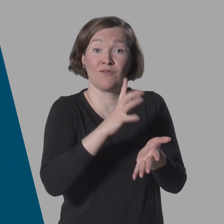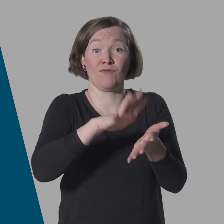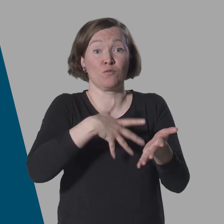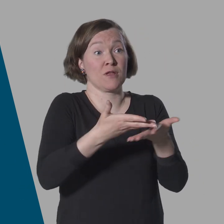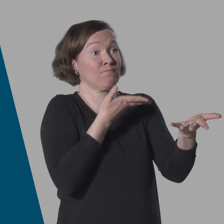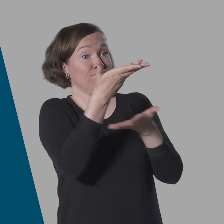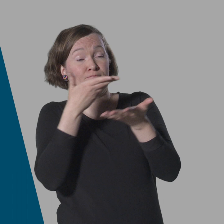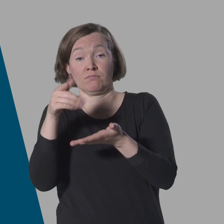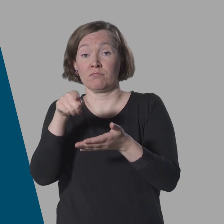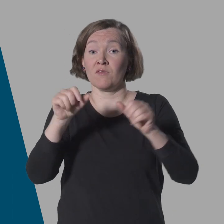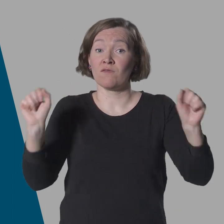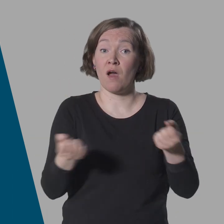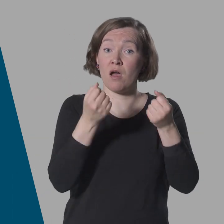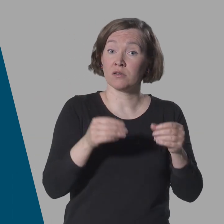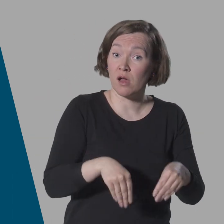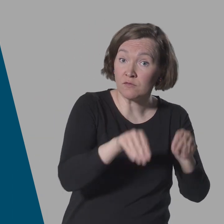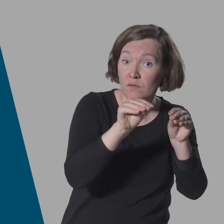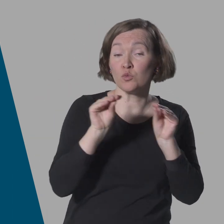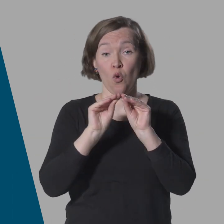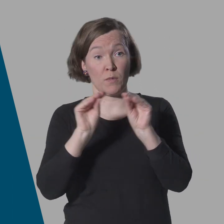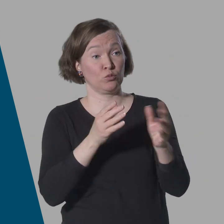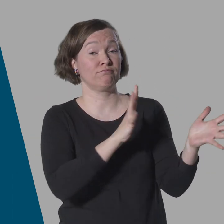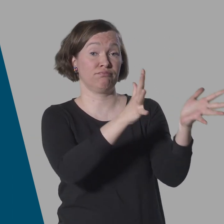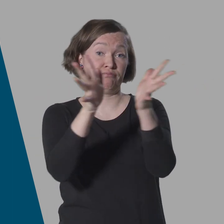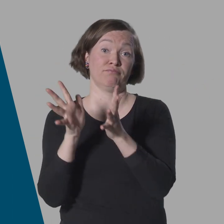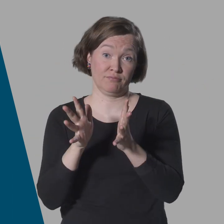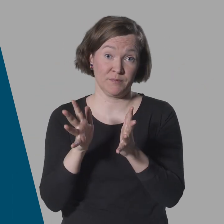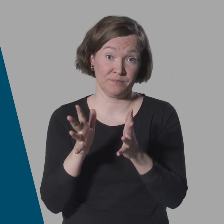viittomakielinen vuorovaikutus varhaiskasvatuksessa ja opetuksessa.